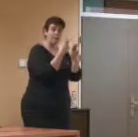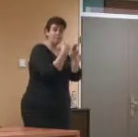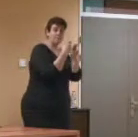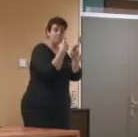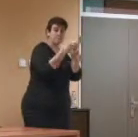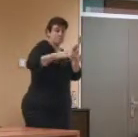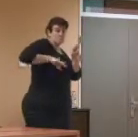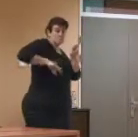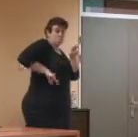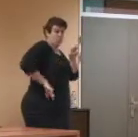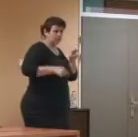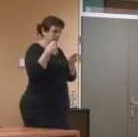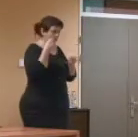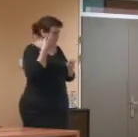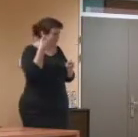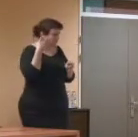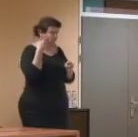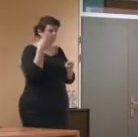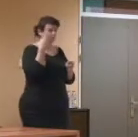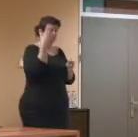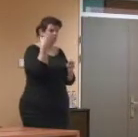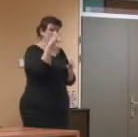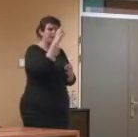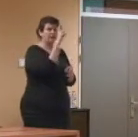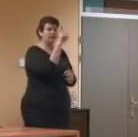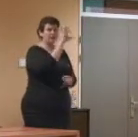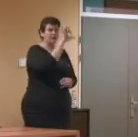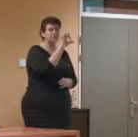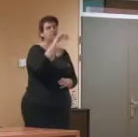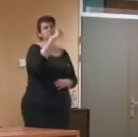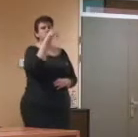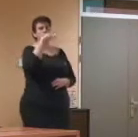Carles Ramió y Manuel Villoria